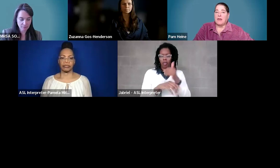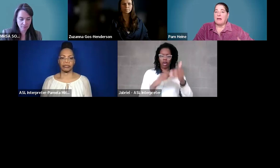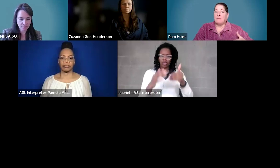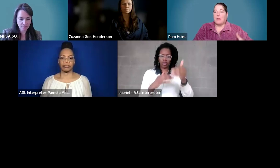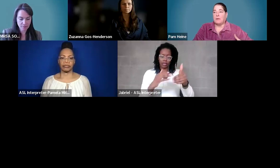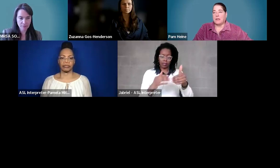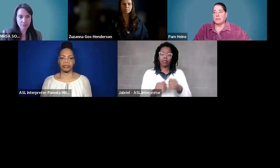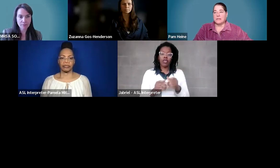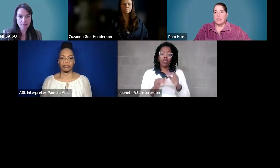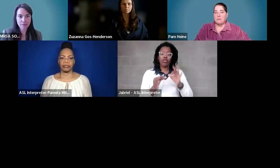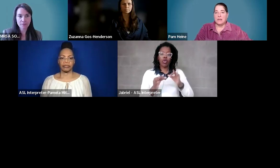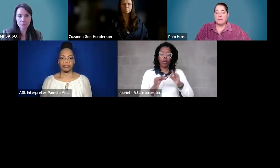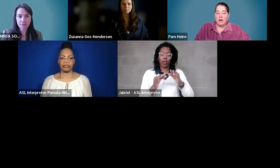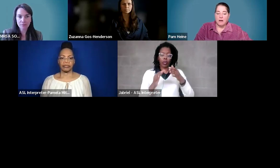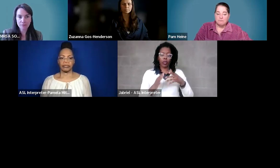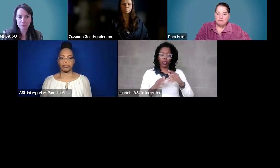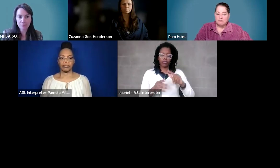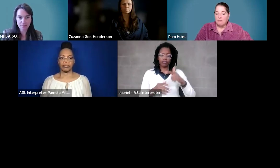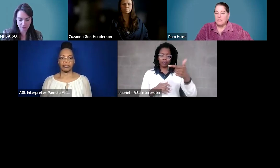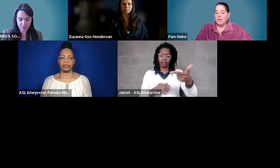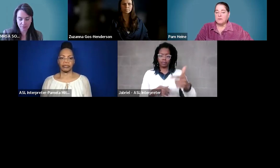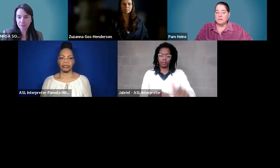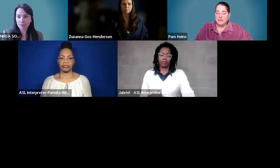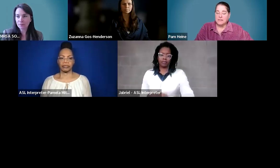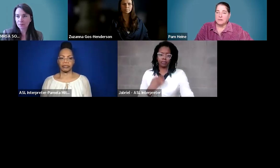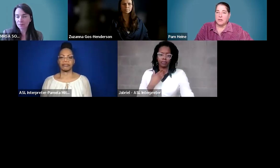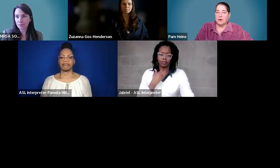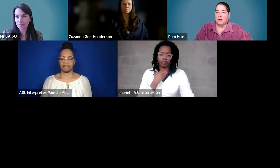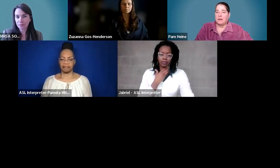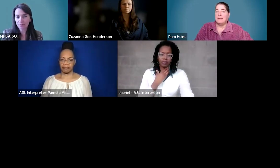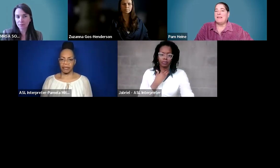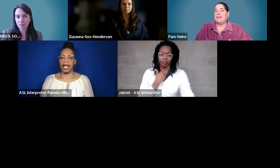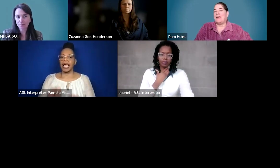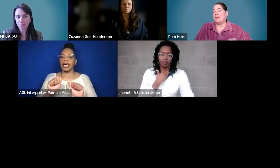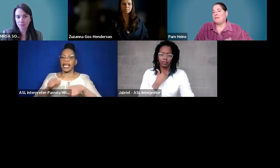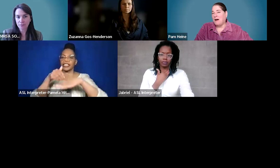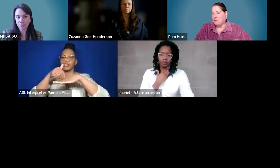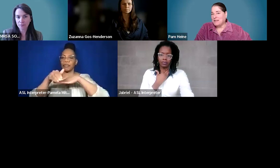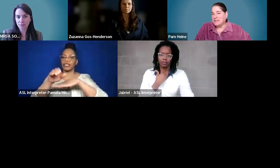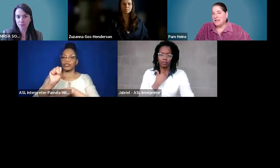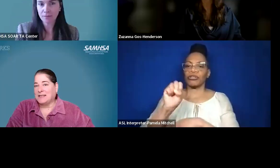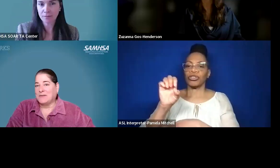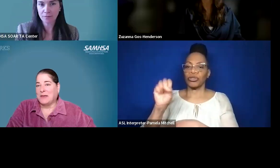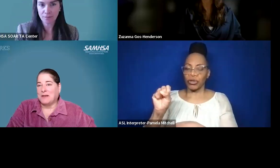para que las solicitudes puedan ser enviadas a la Seguridad Social y luego a DDS